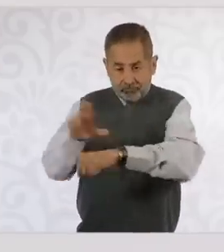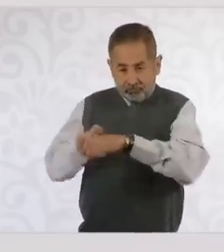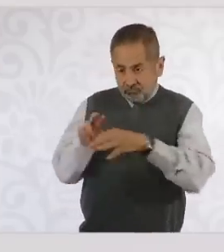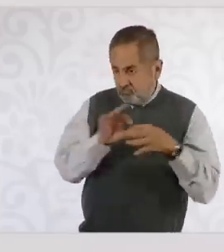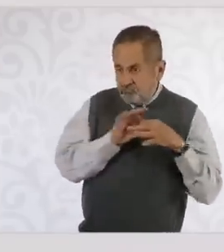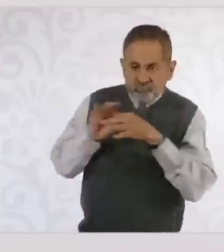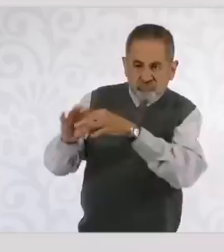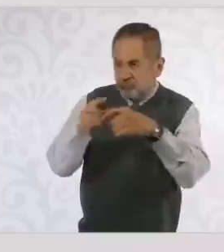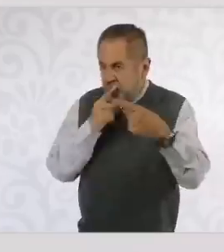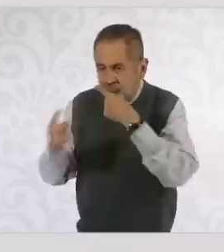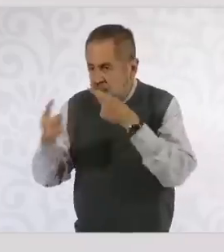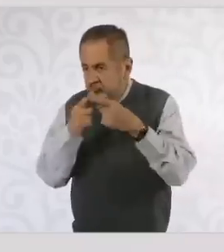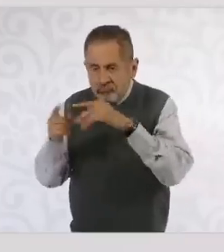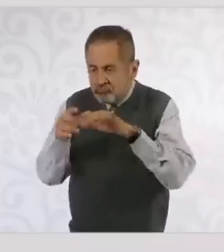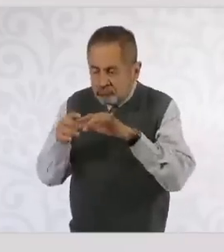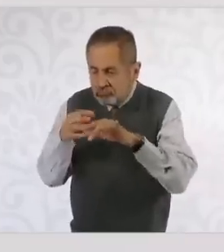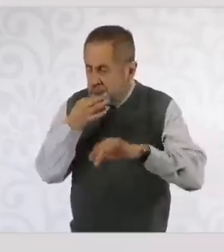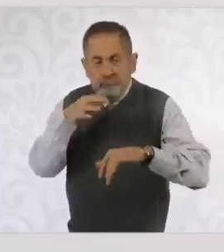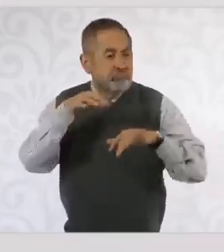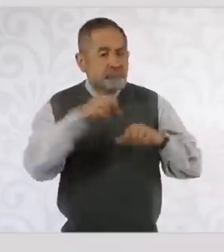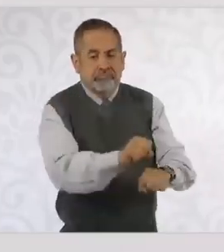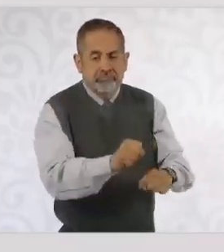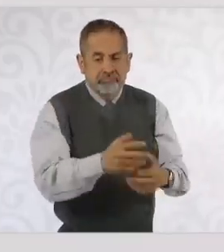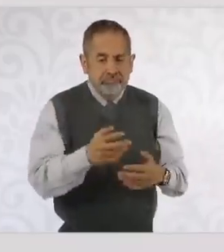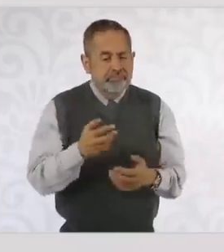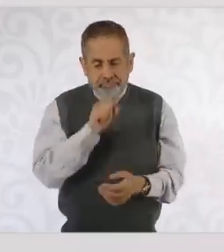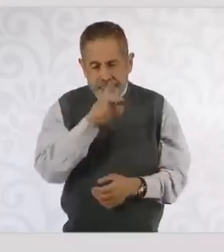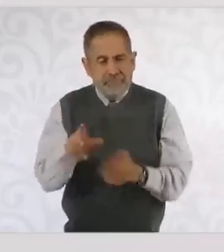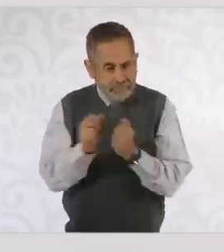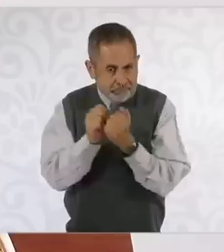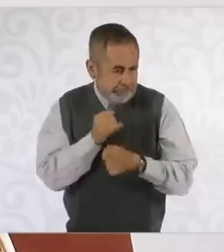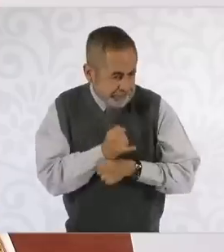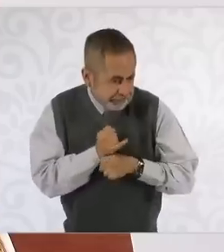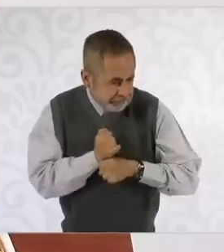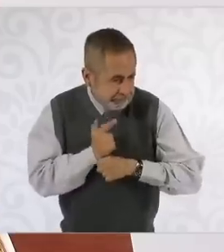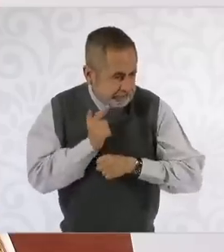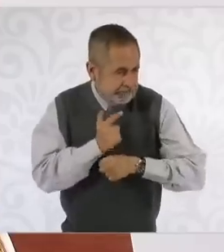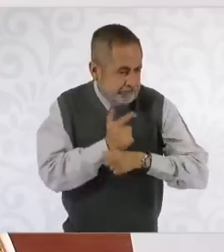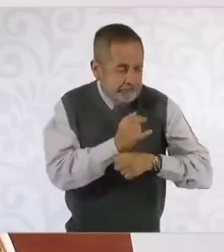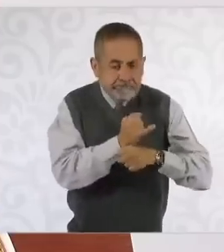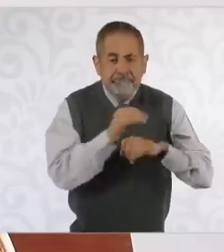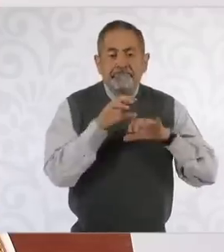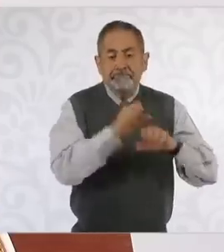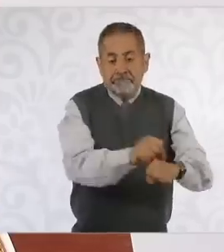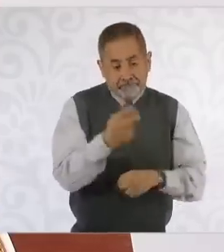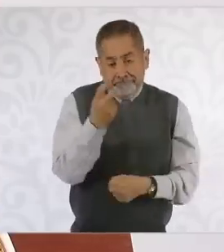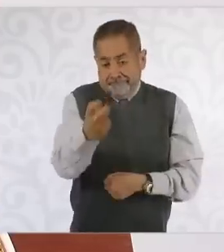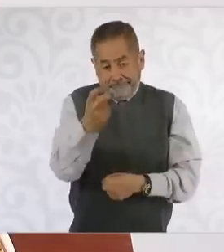y del fortalecimiento de la inteligencia Y la investigación es la estrategia que planteamos